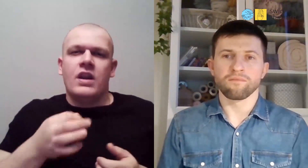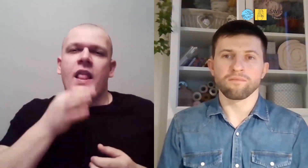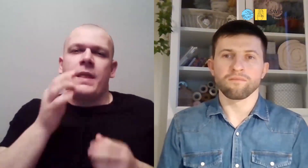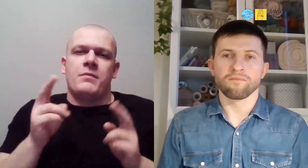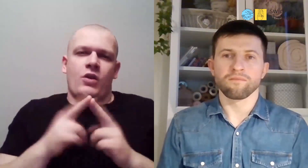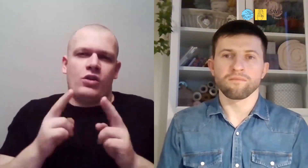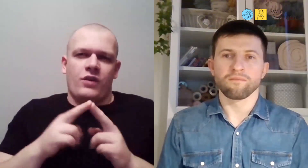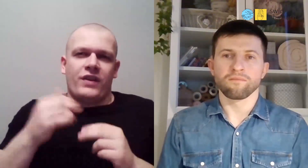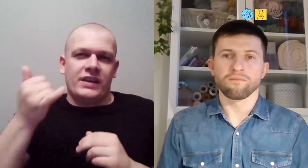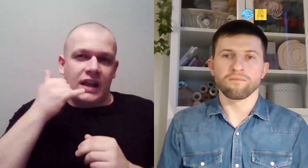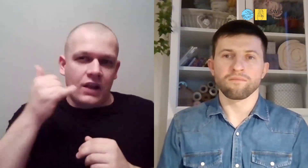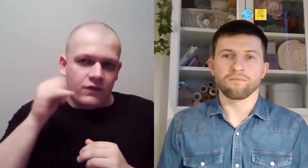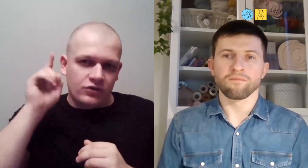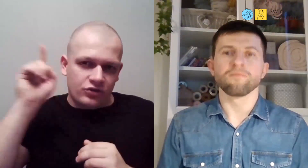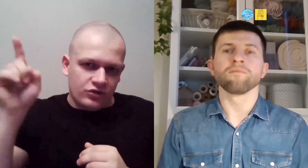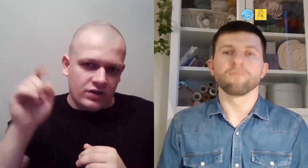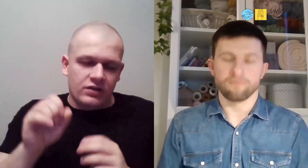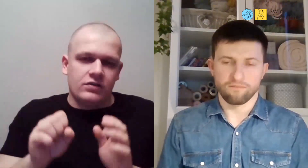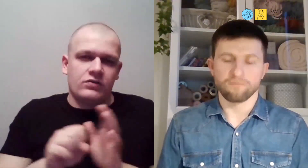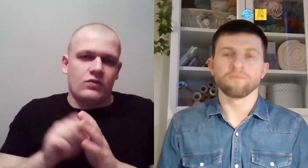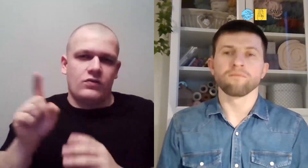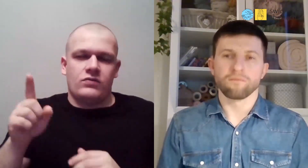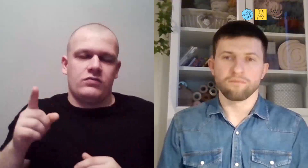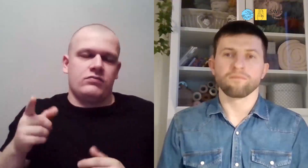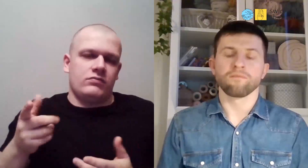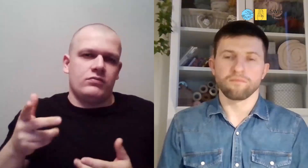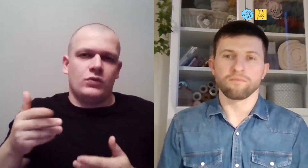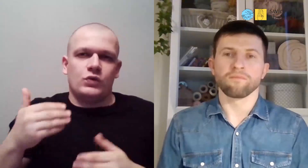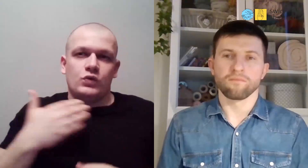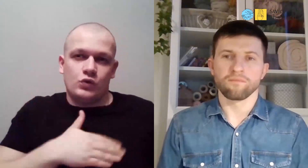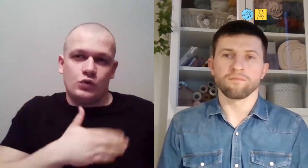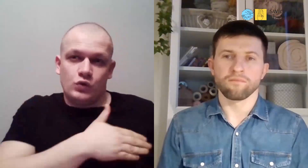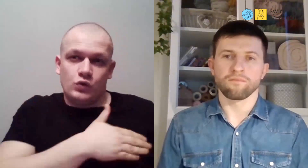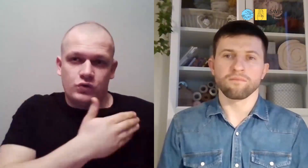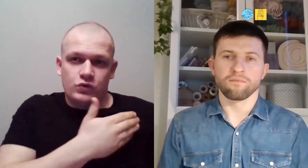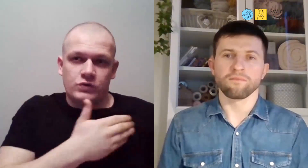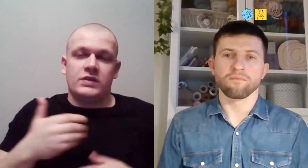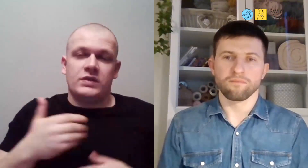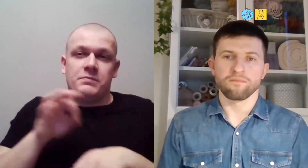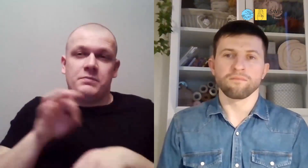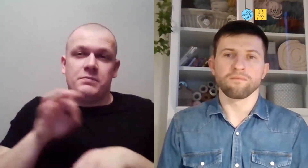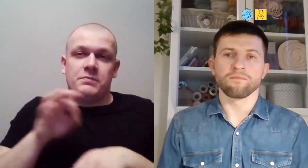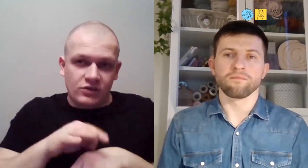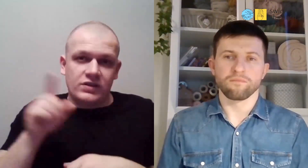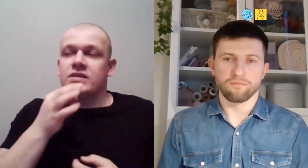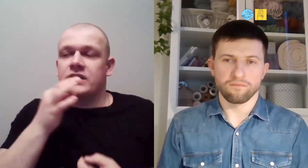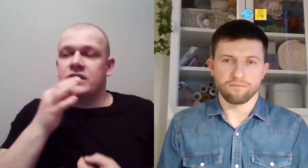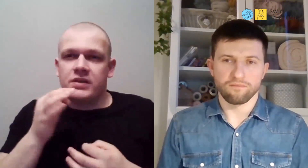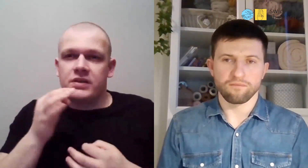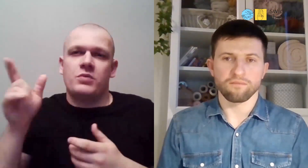radzę skontaktować się telefonicznie ze służbami zdrowia.